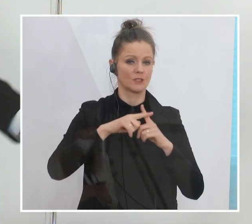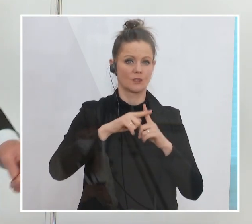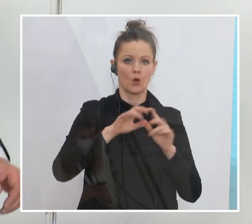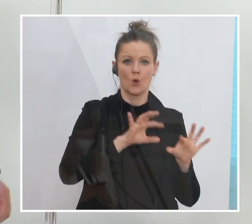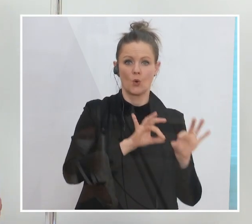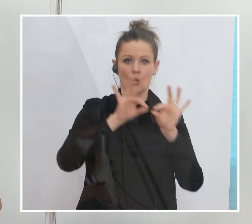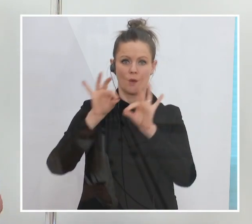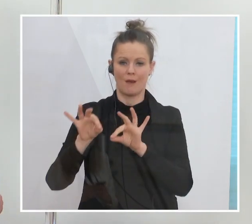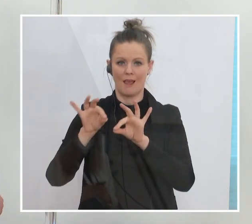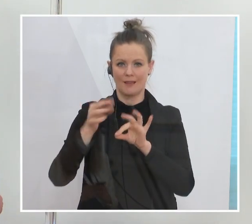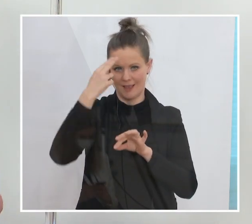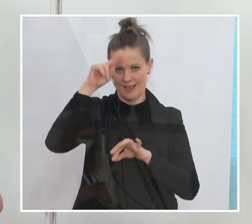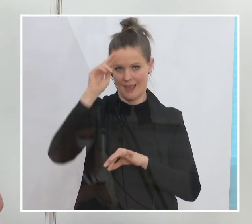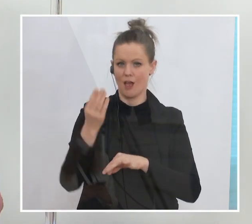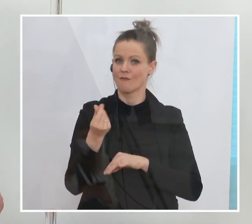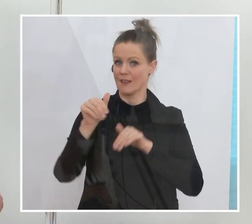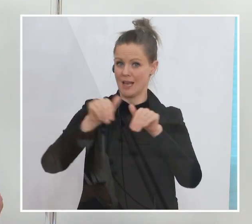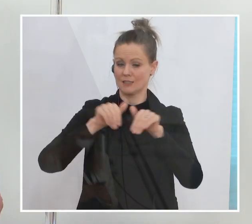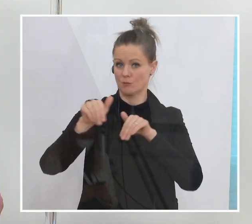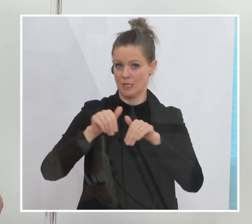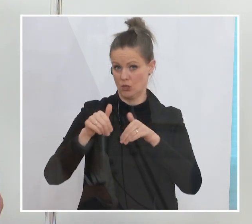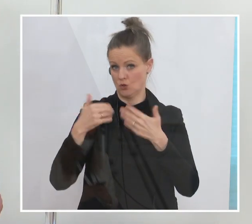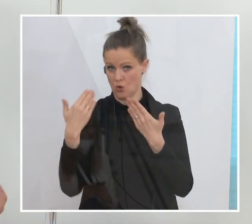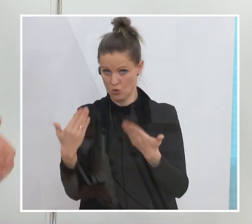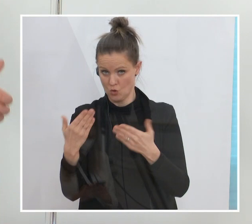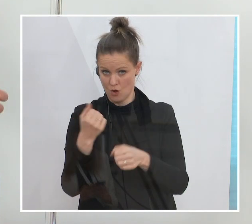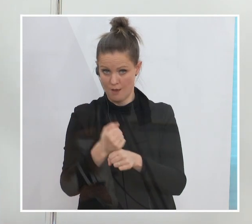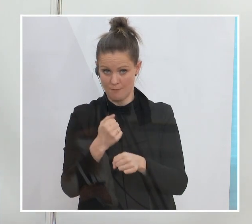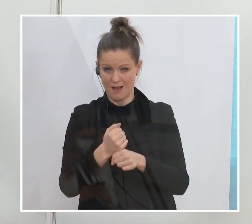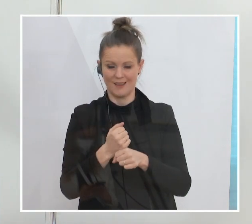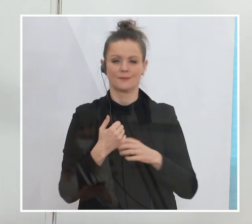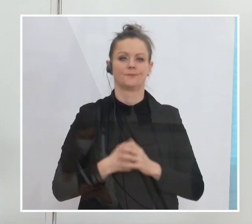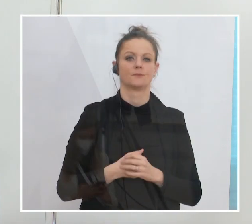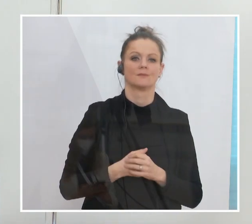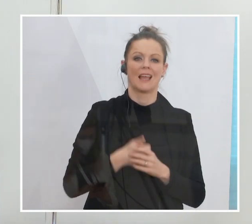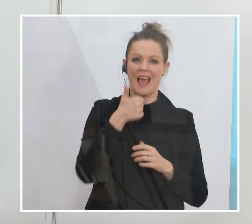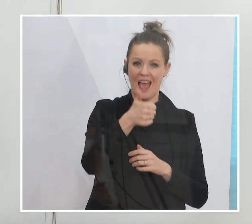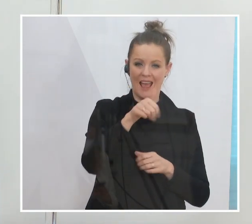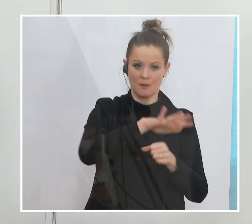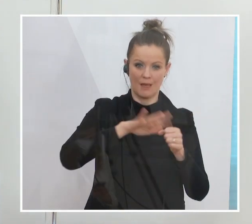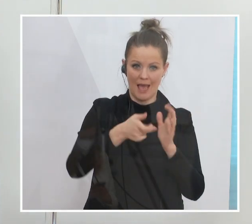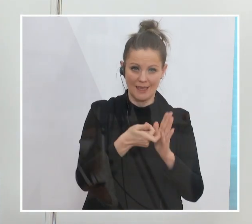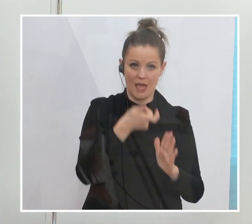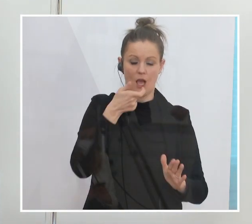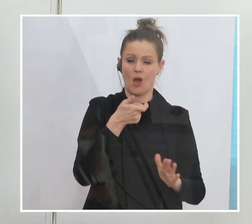Finanzminister einleiten. Wenn wir uns nur einen Bereich herausheben und ich halte das wirklich für